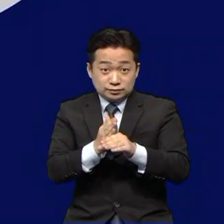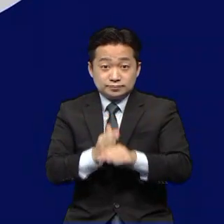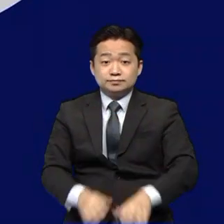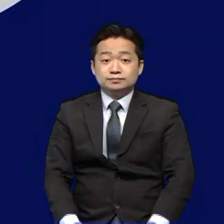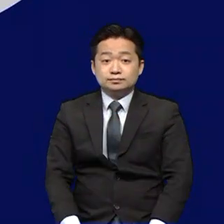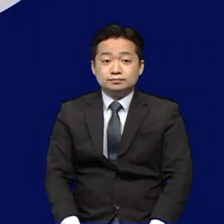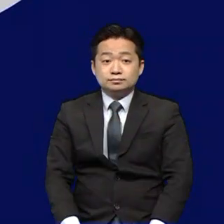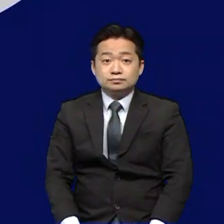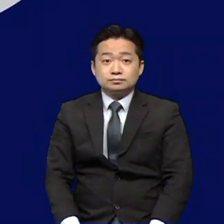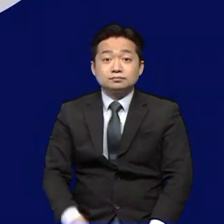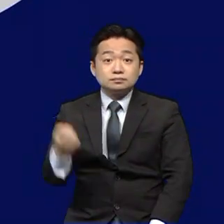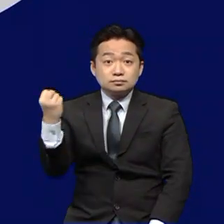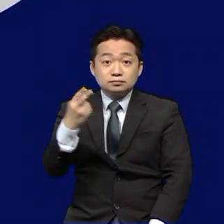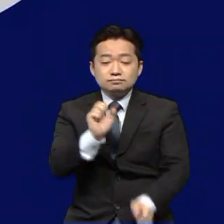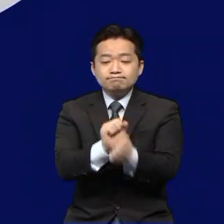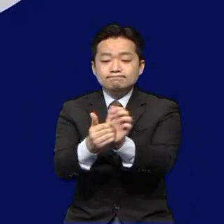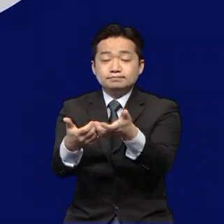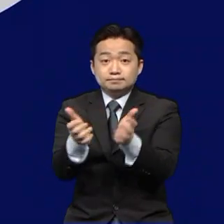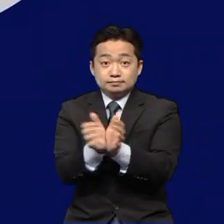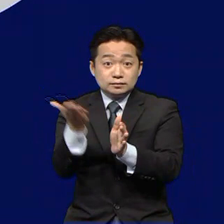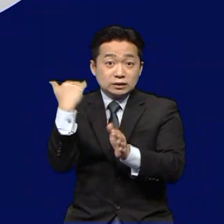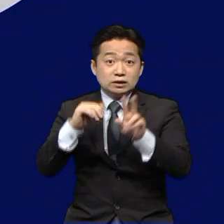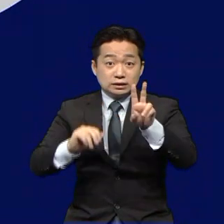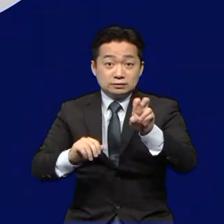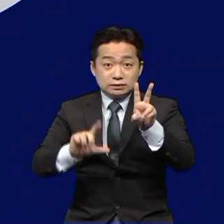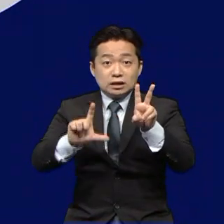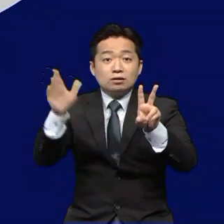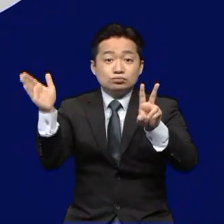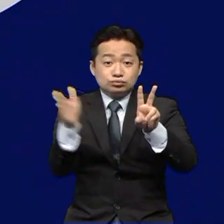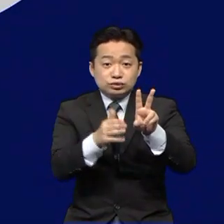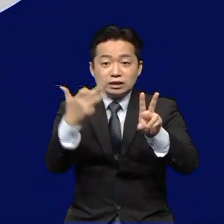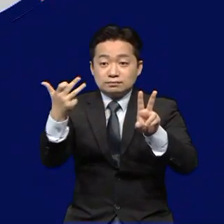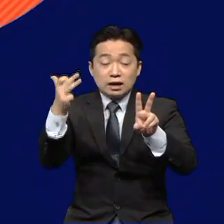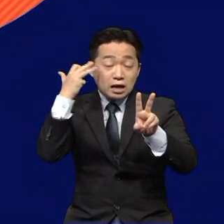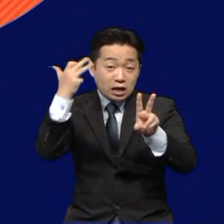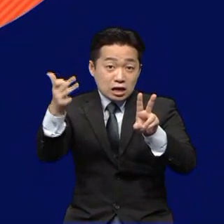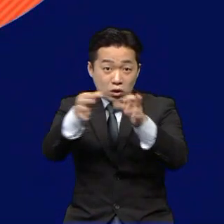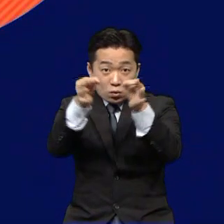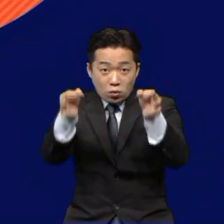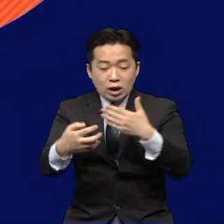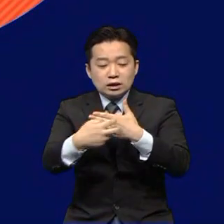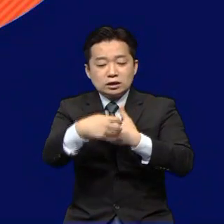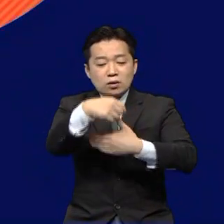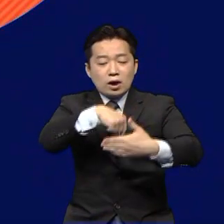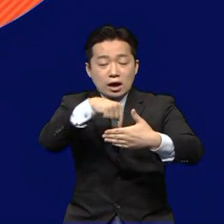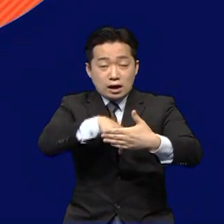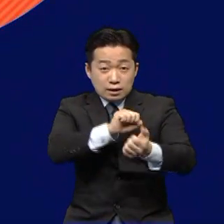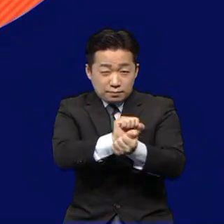이와 관련해 방역당국이 지난달 22일부터 18일 동안 의료시설에서 발생한 집단 감염